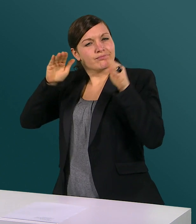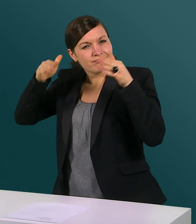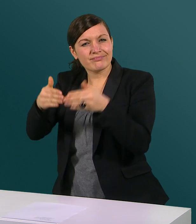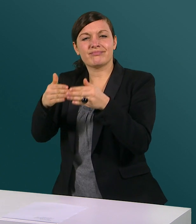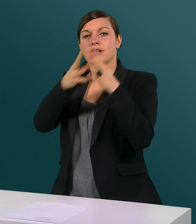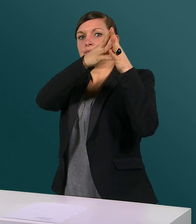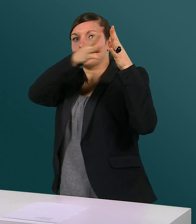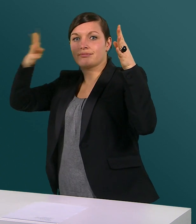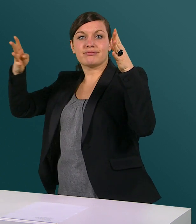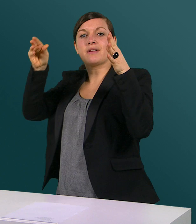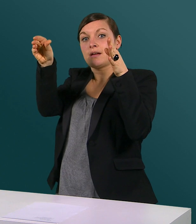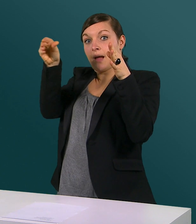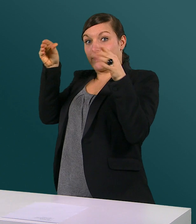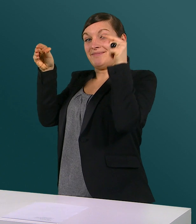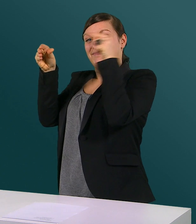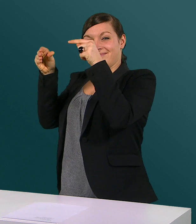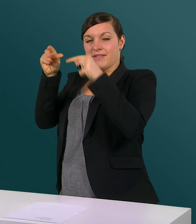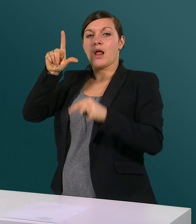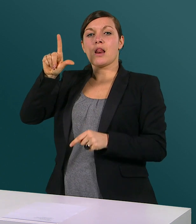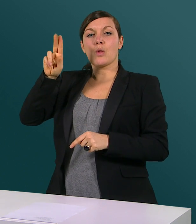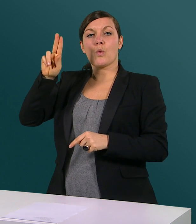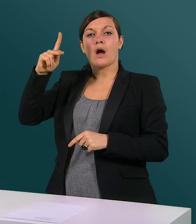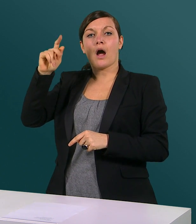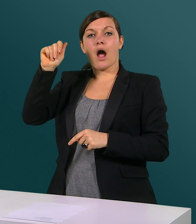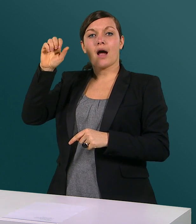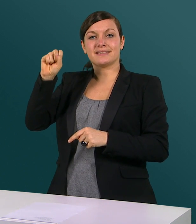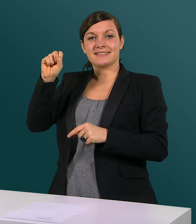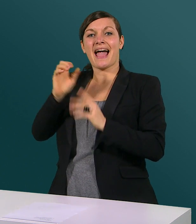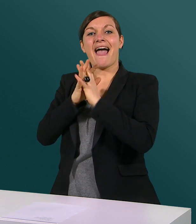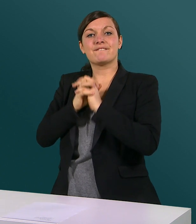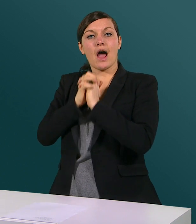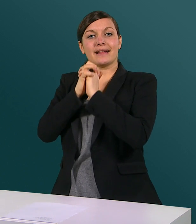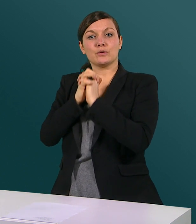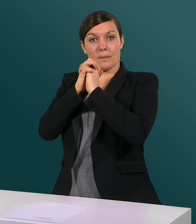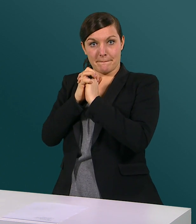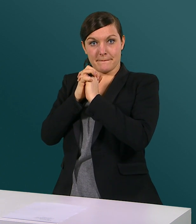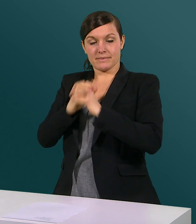und das Lukasevangelium übersetzt.